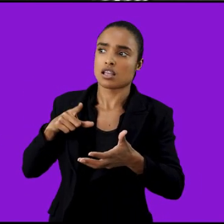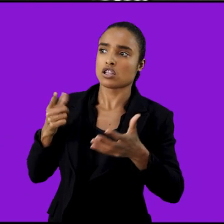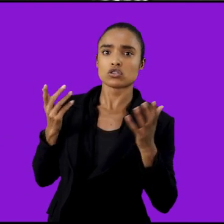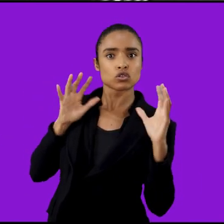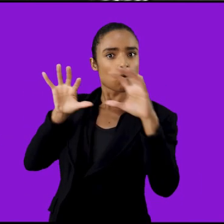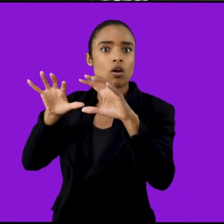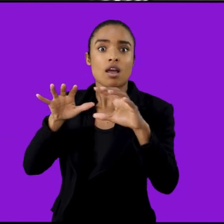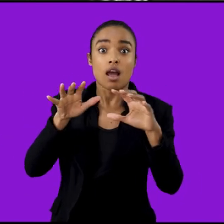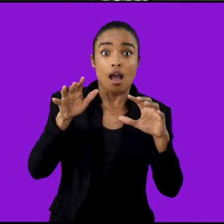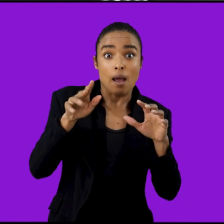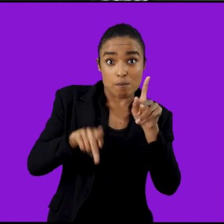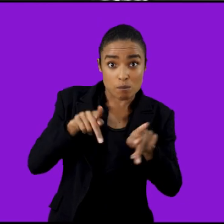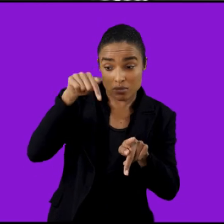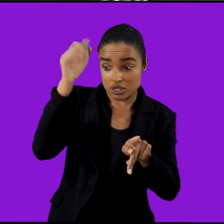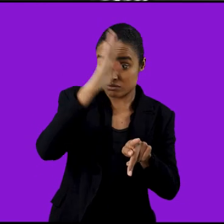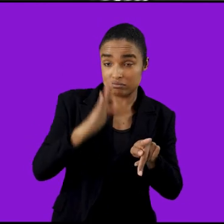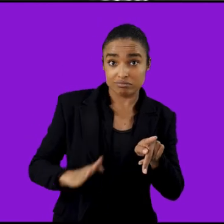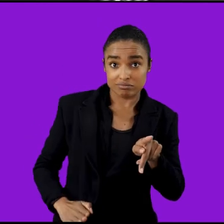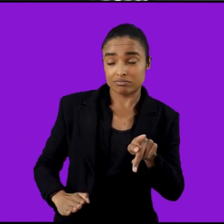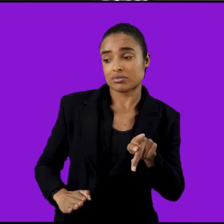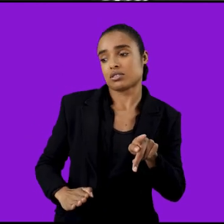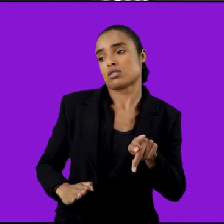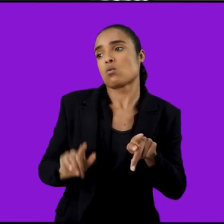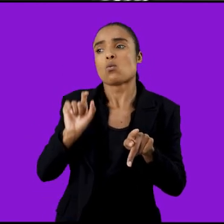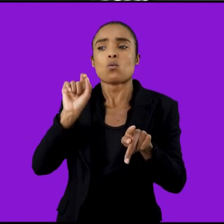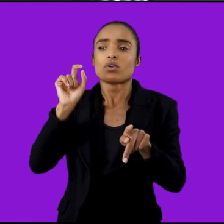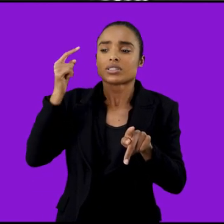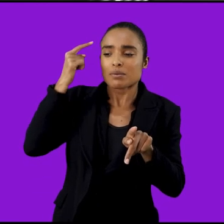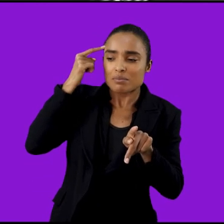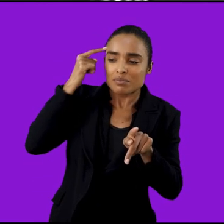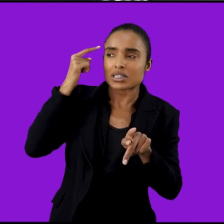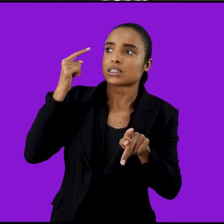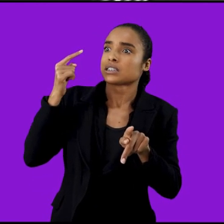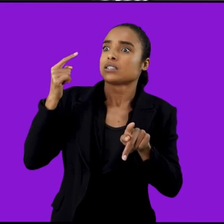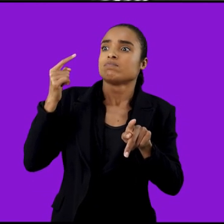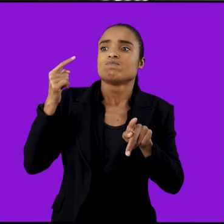as pessoas embaixo do mesmo guarda-chuva cultural e criar essa alma